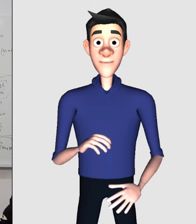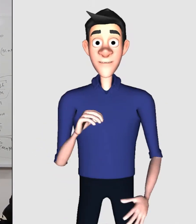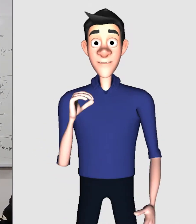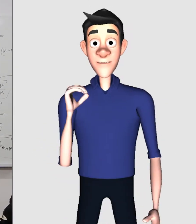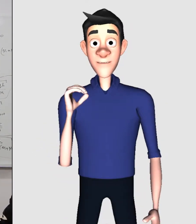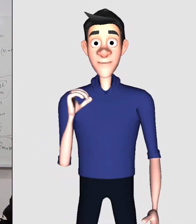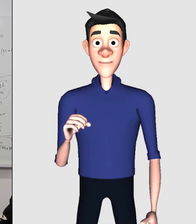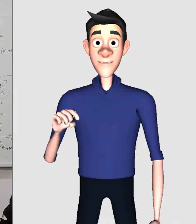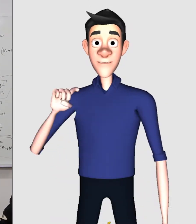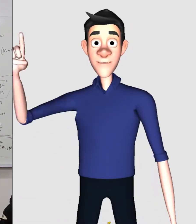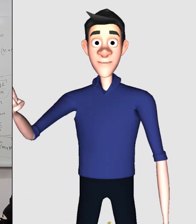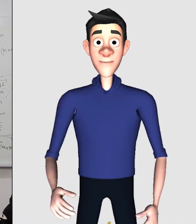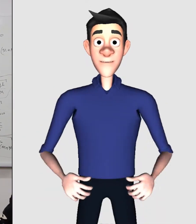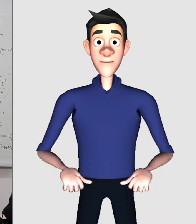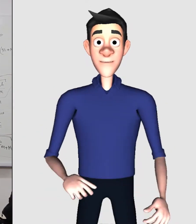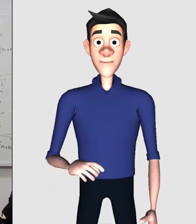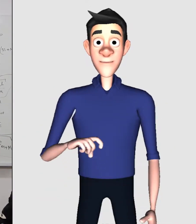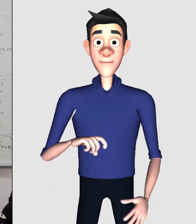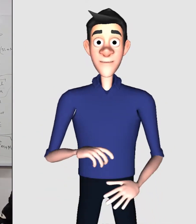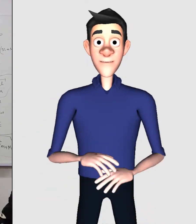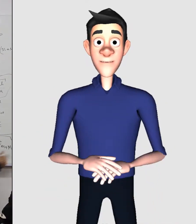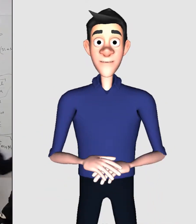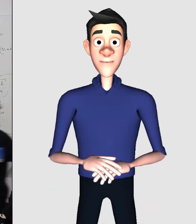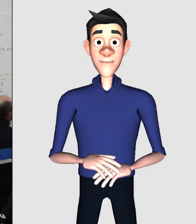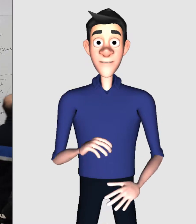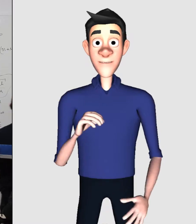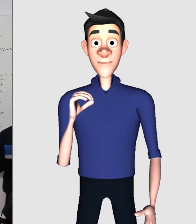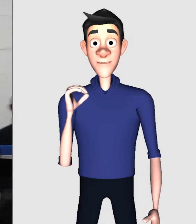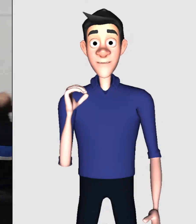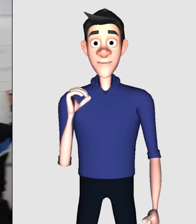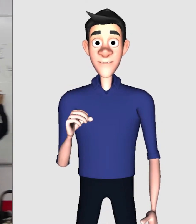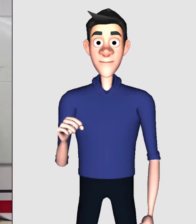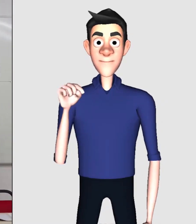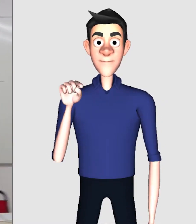Essa é a posição inicial, então vai ser: